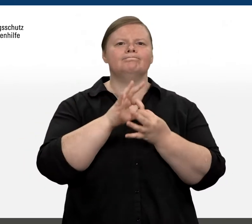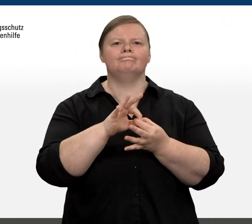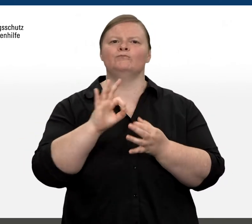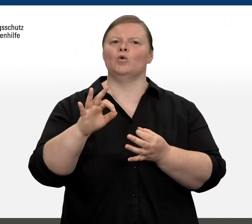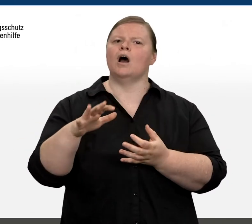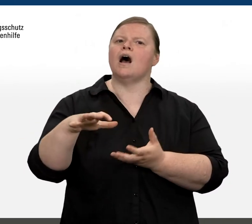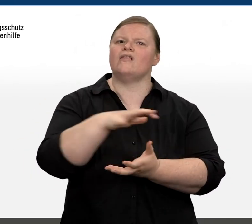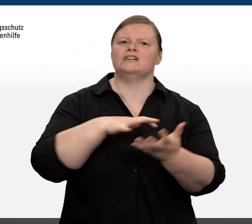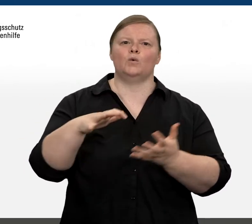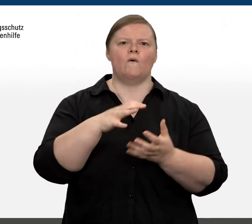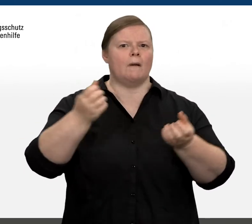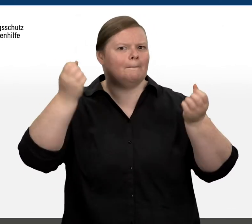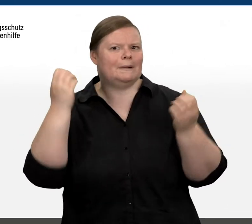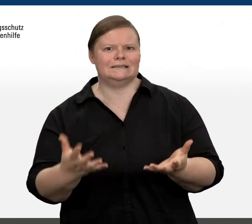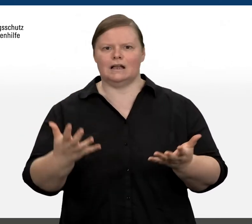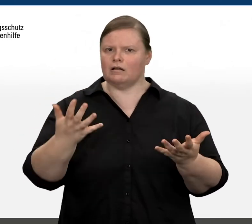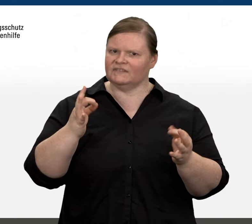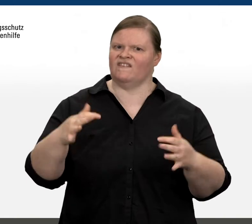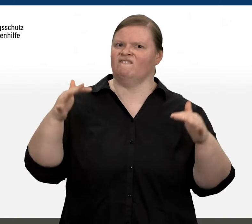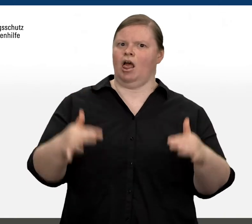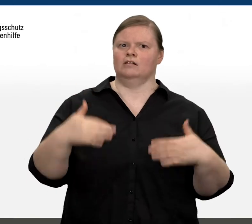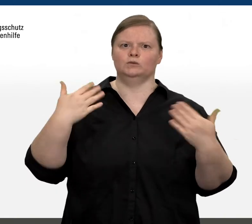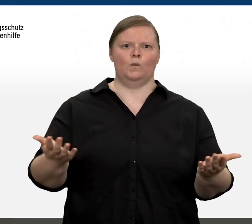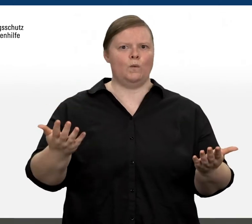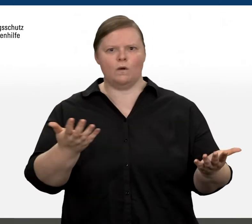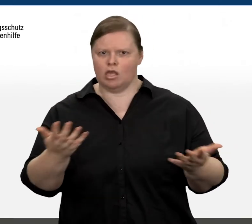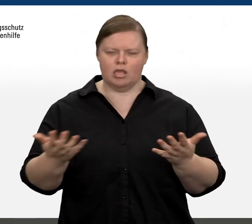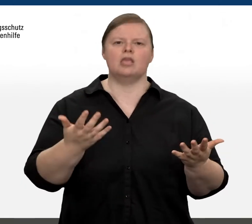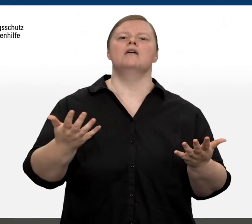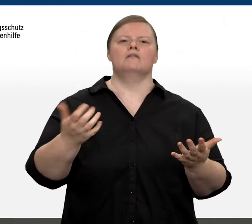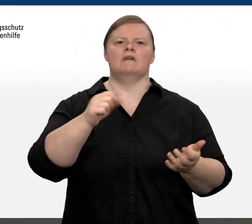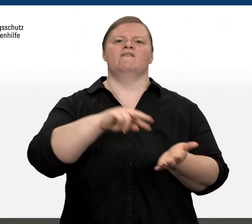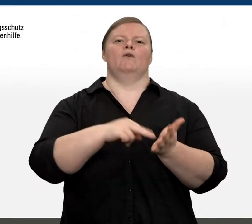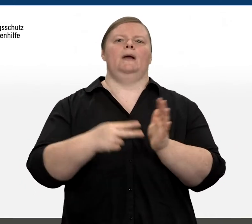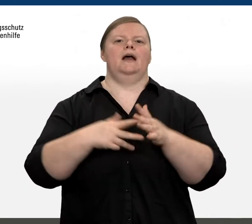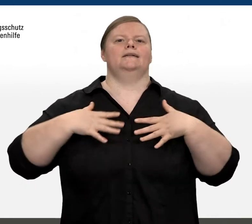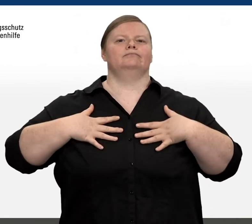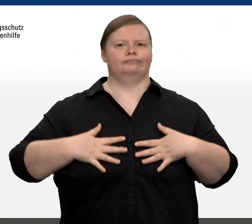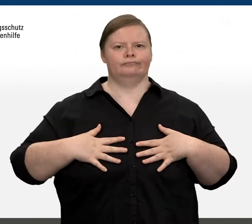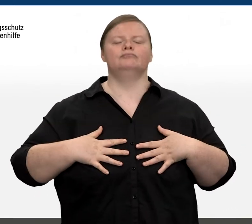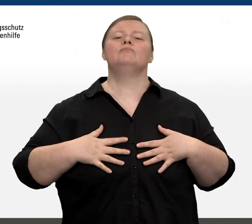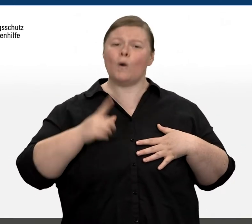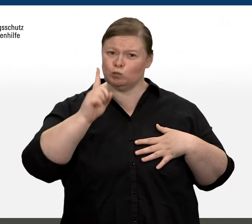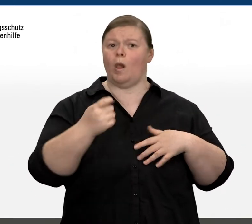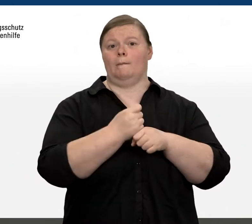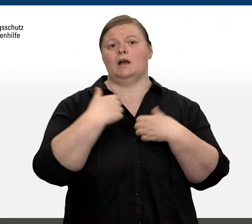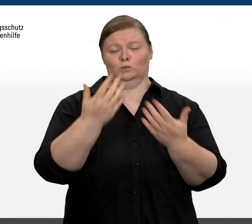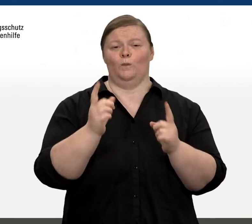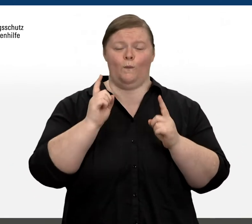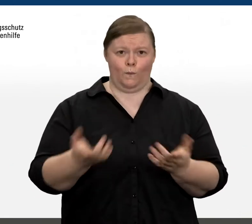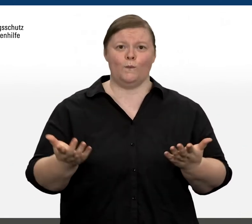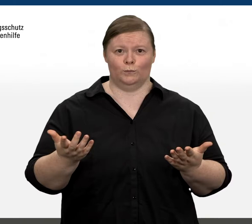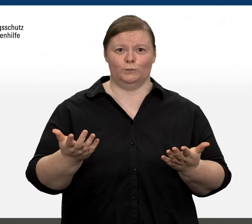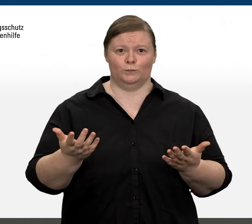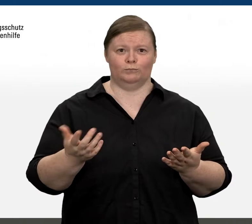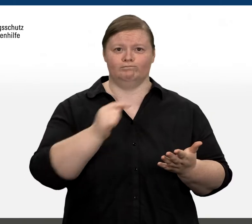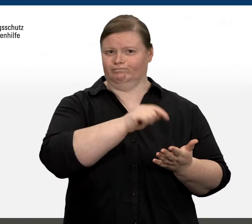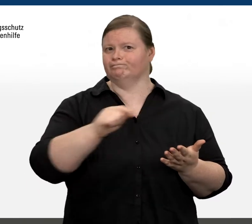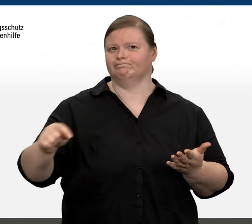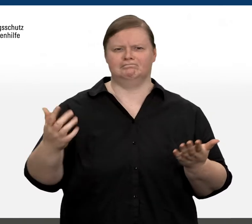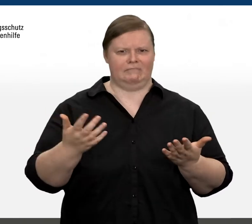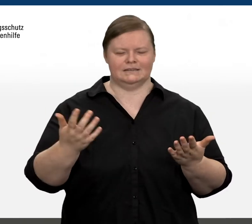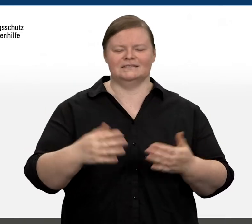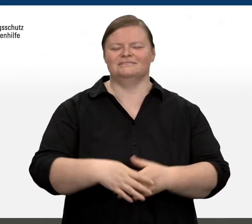Sie sich auf den Katastrophenfall vorbereiten können und auch sollten.